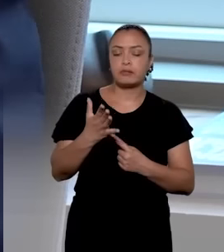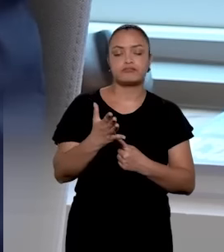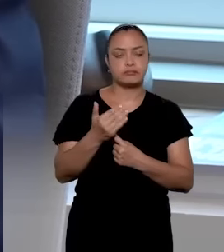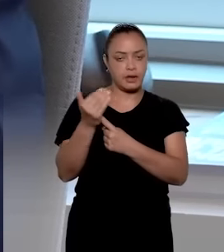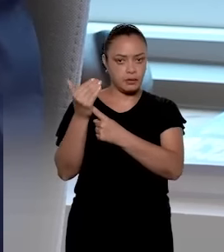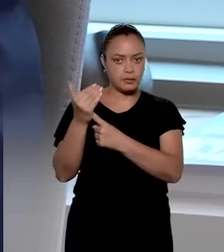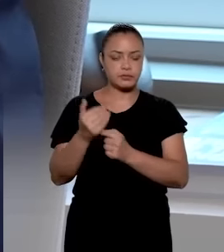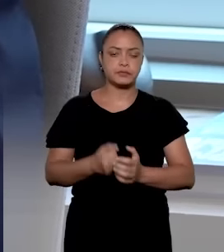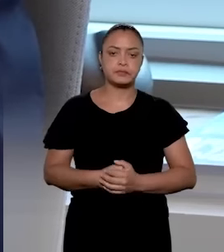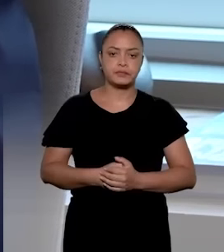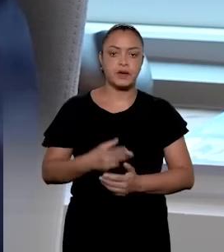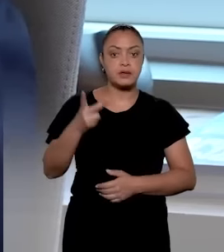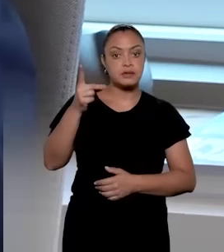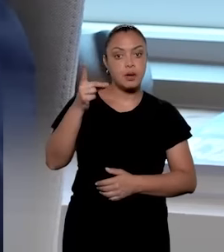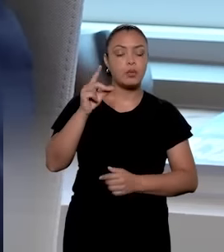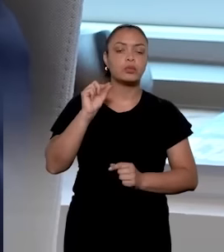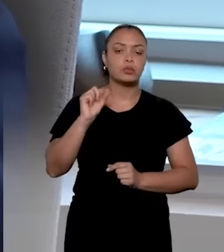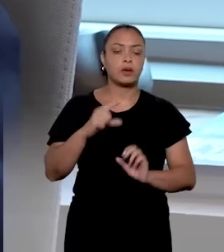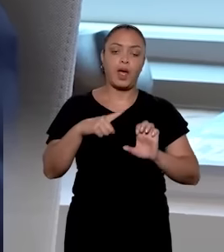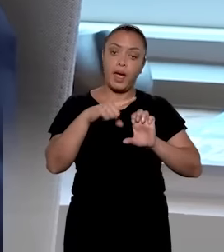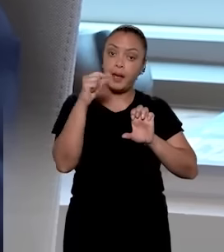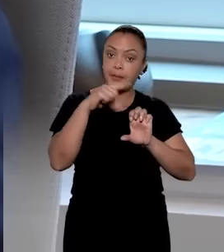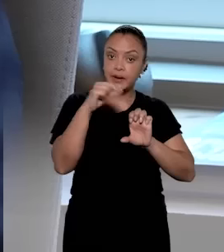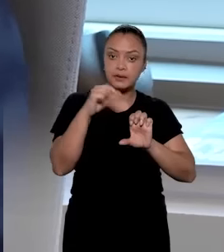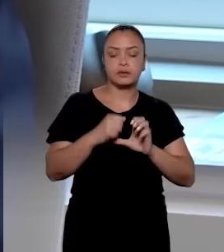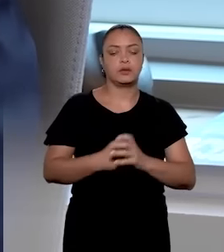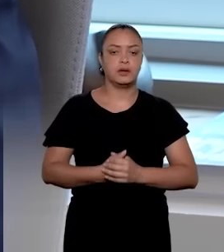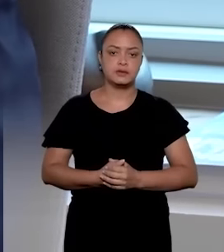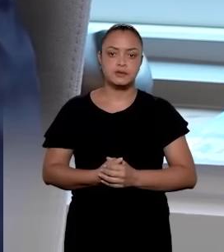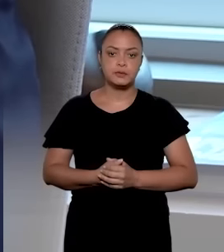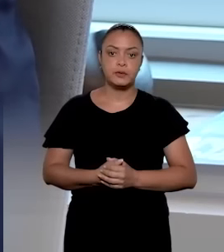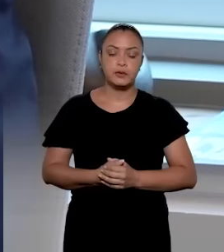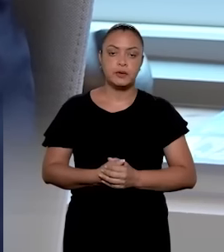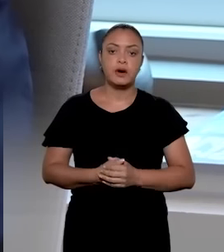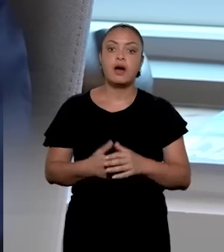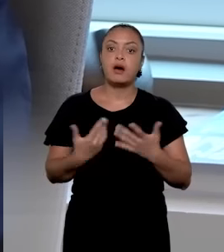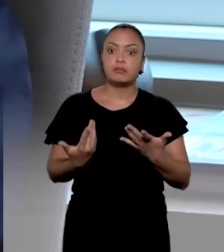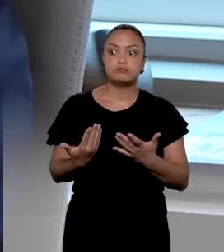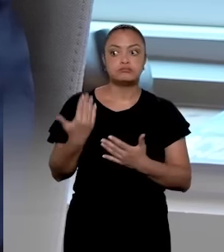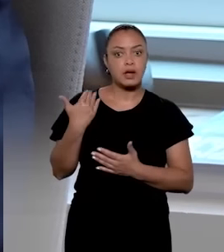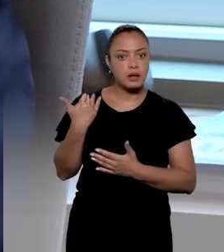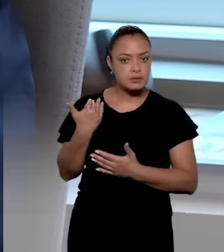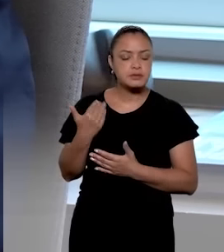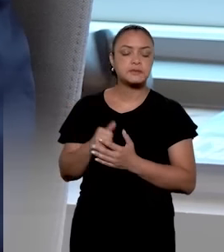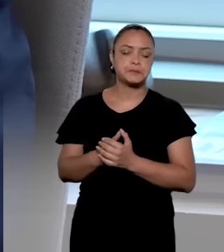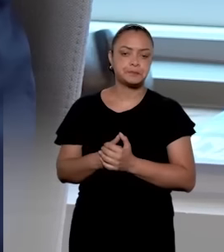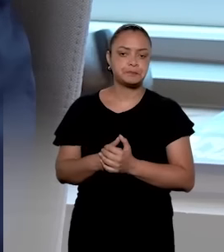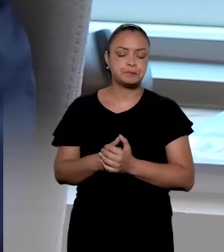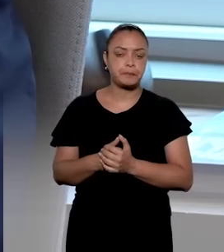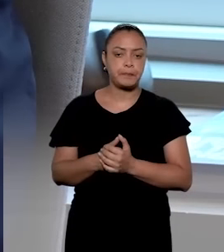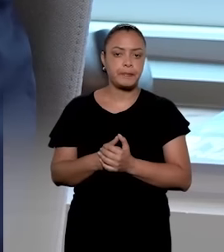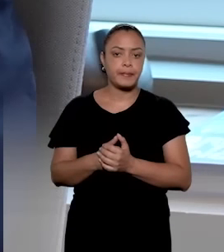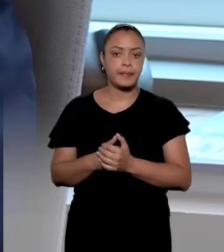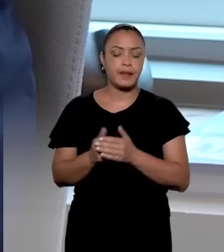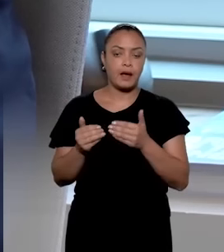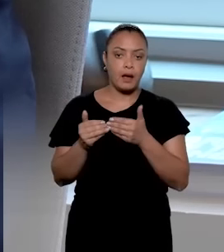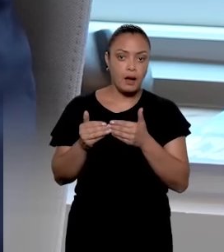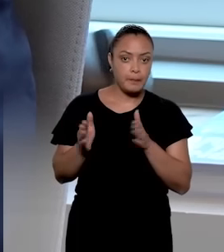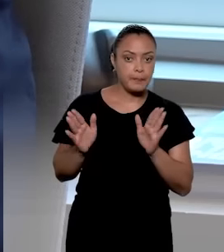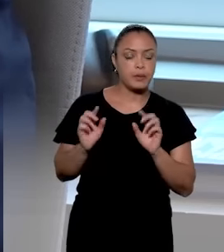O segundo ponto é o empreendedorismo. Quando foi aberta com políticas públicas